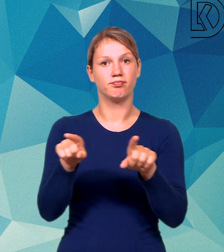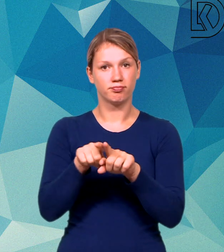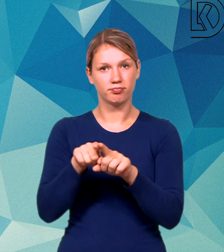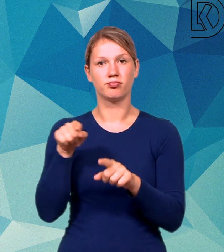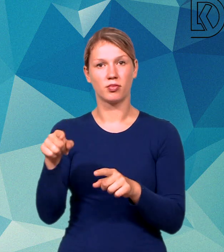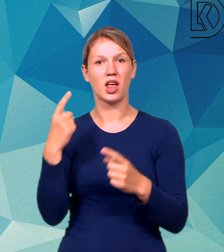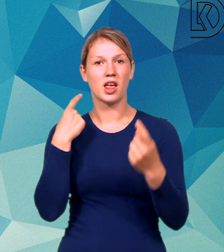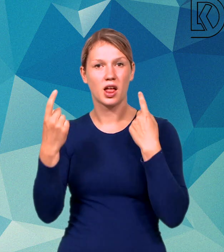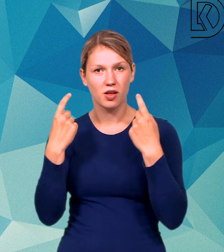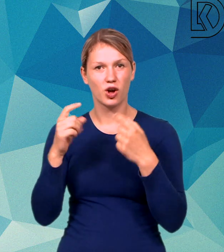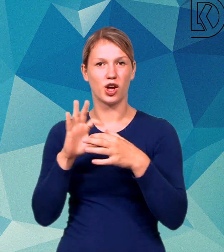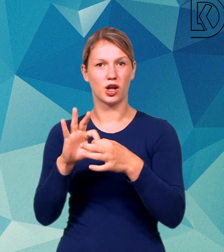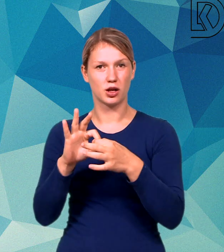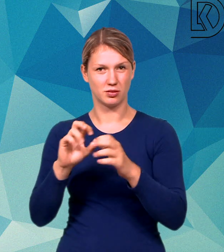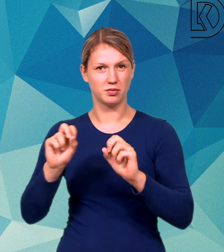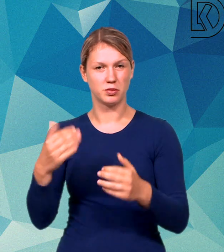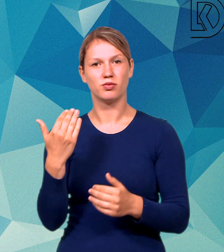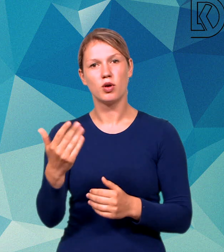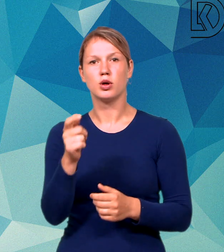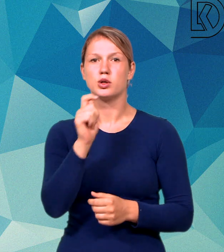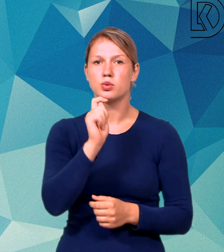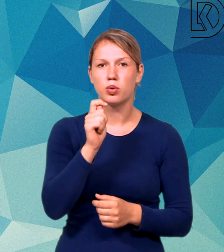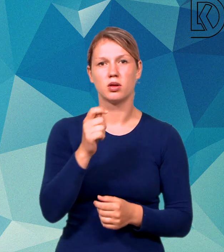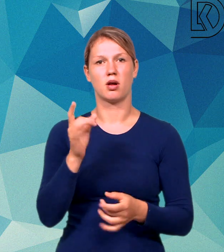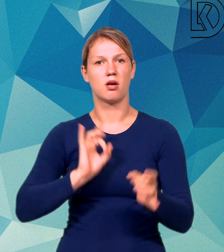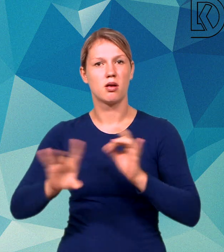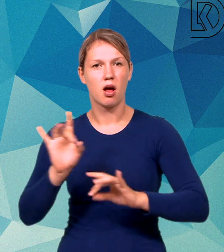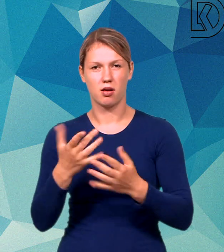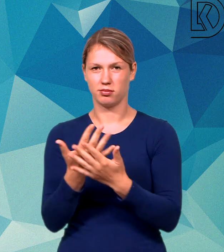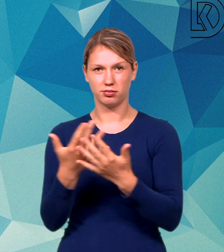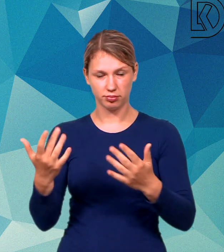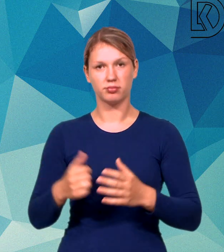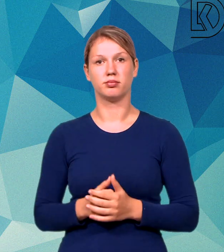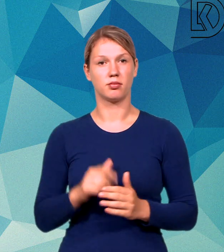bei informacijos ir ryšių specialistams: reklamos darbuotojams, žunalistams.